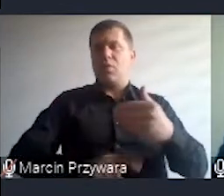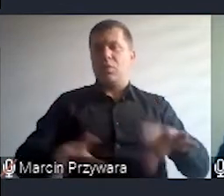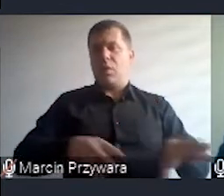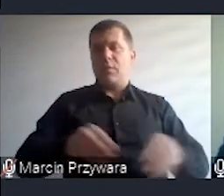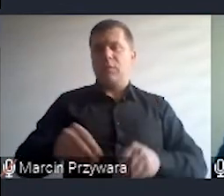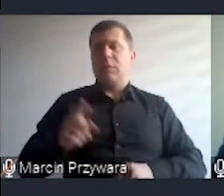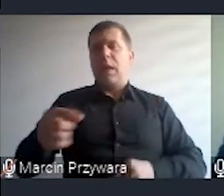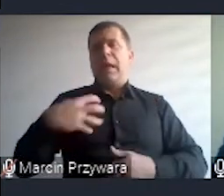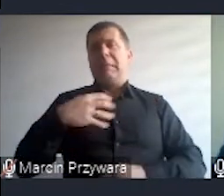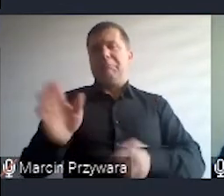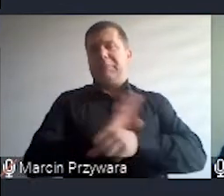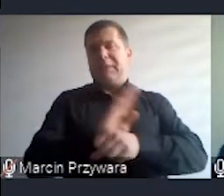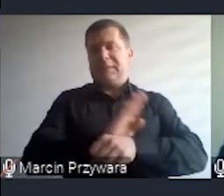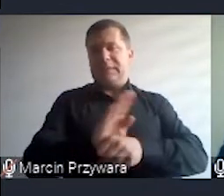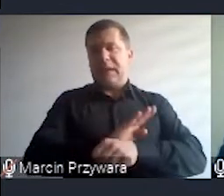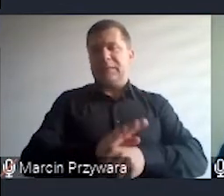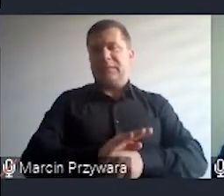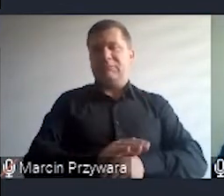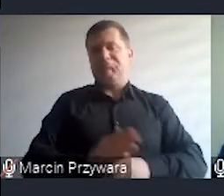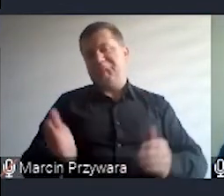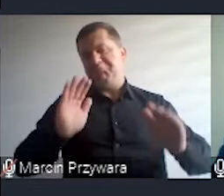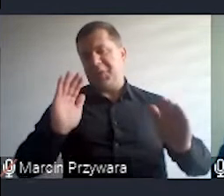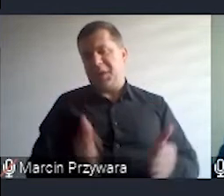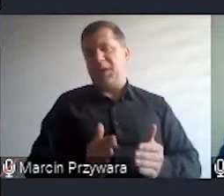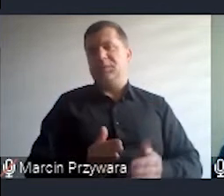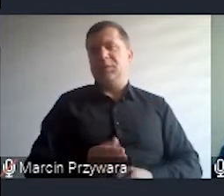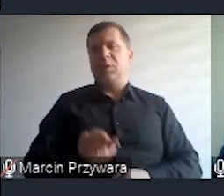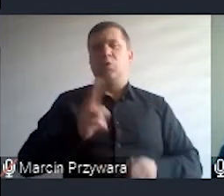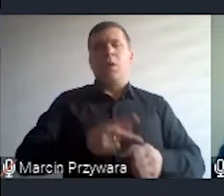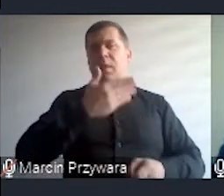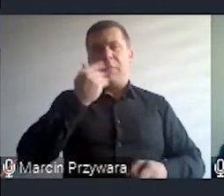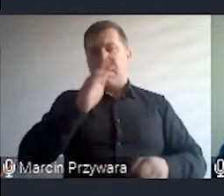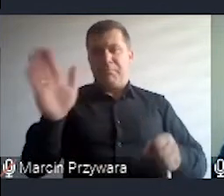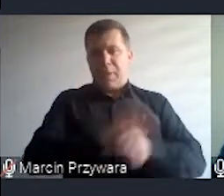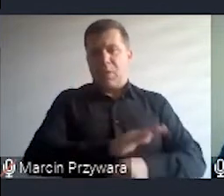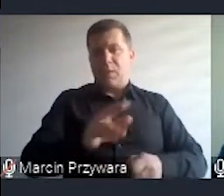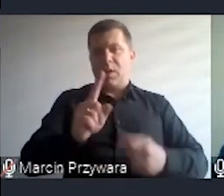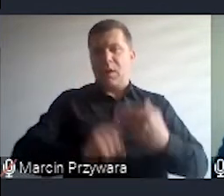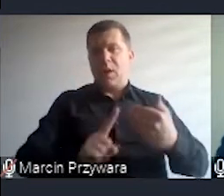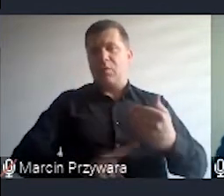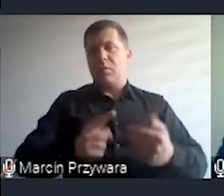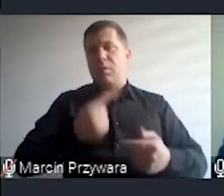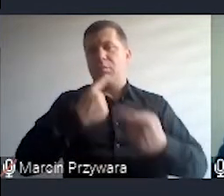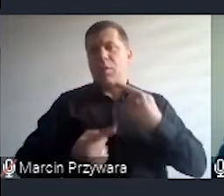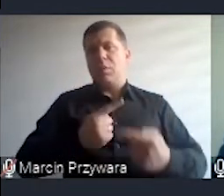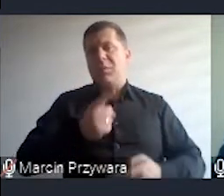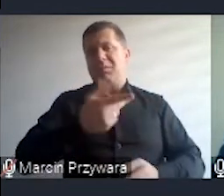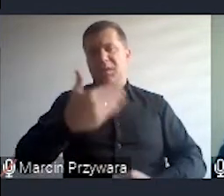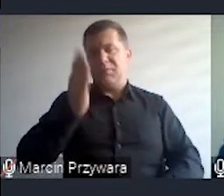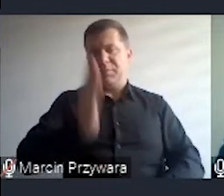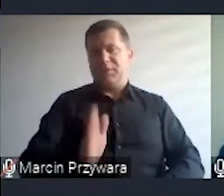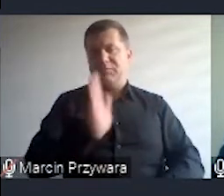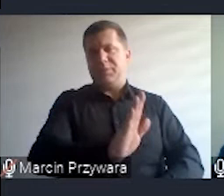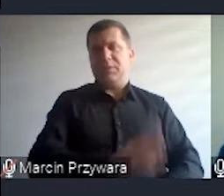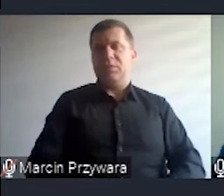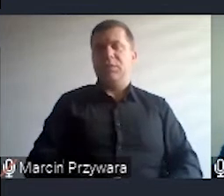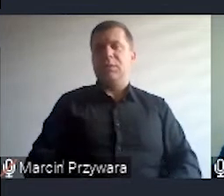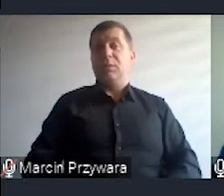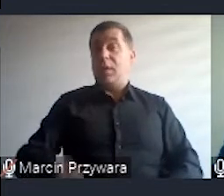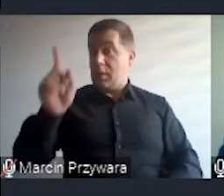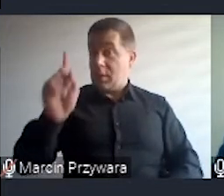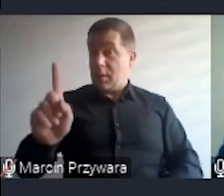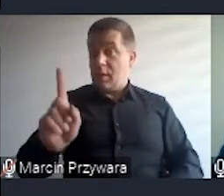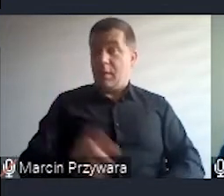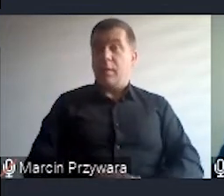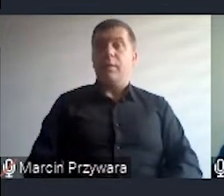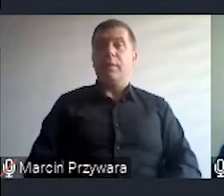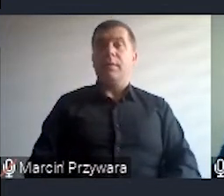Natomiast biznes w mniejszej skali, ten który nie ma pełnej rachunkowości, polityki rachunkowości miał nie będzie.